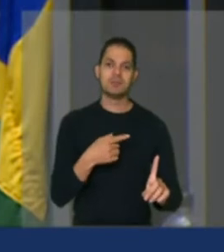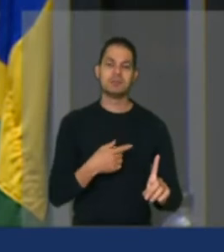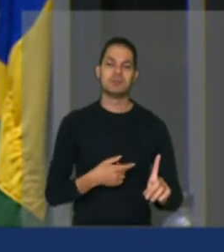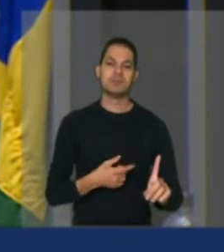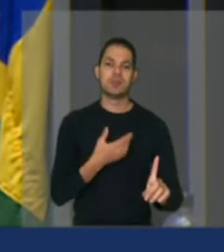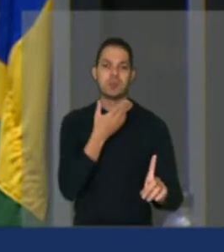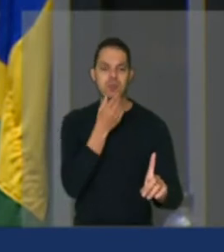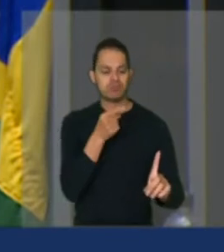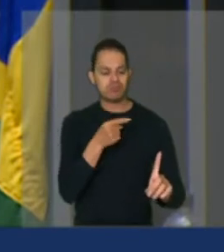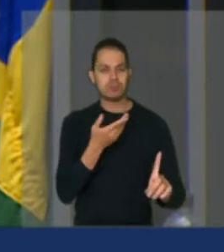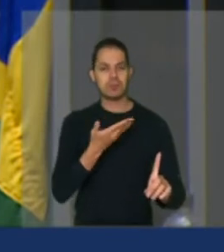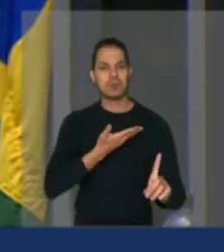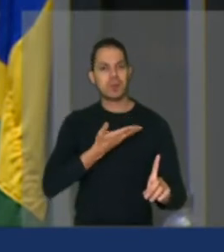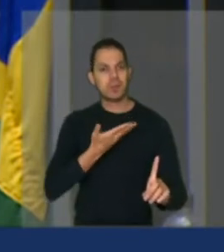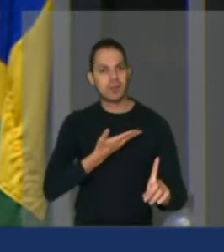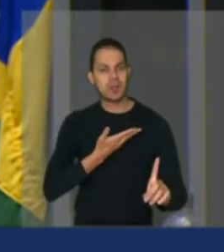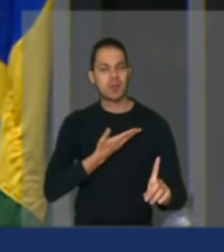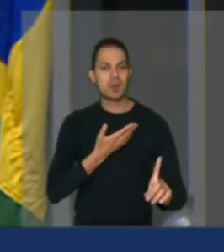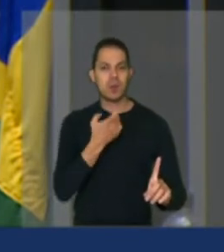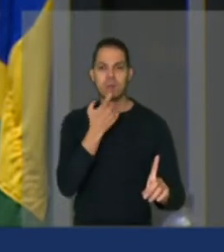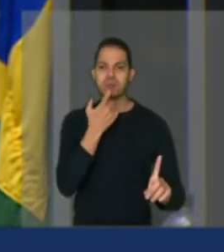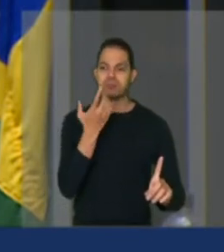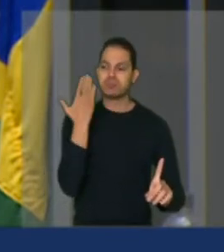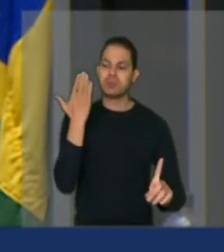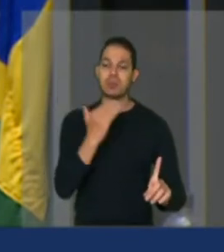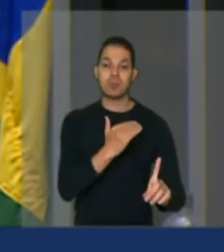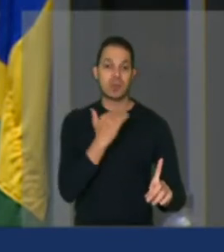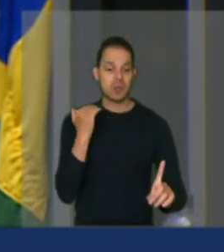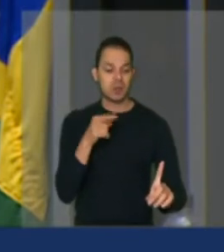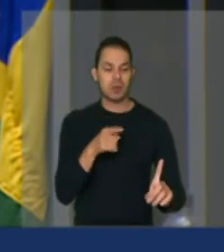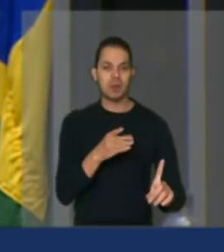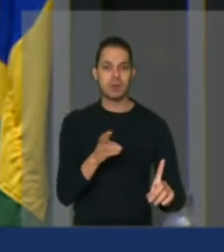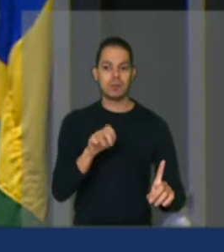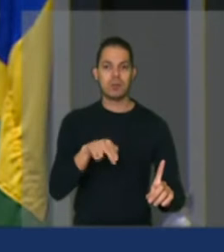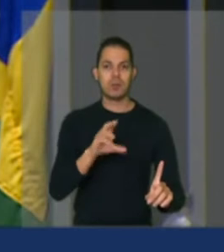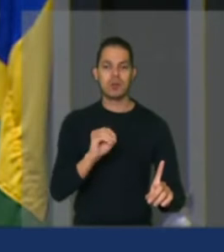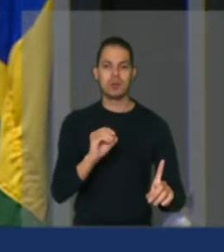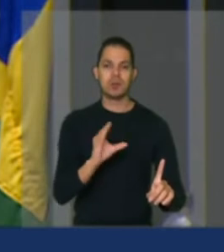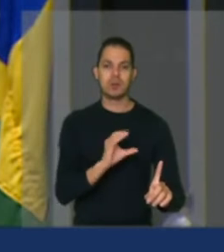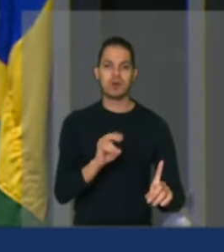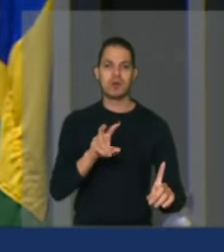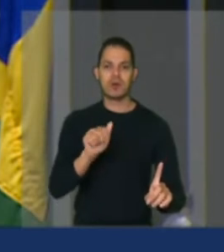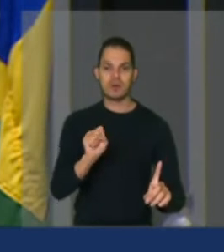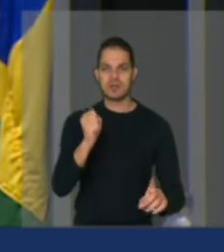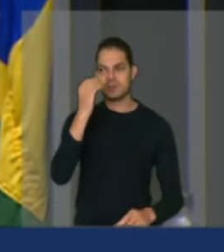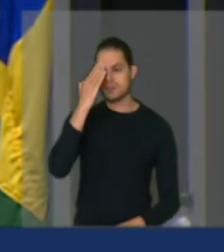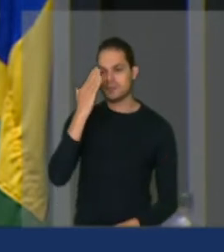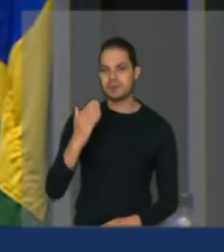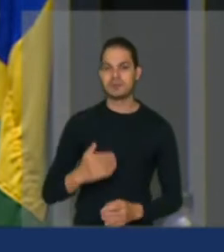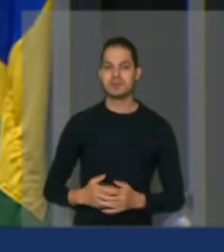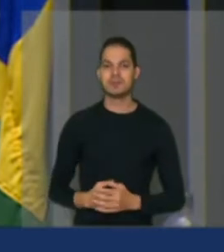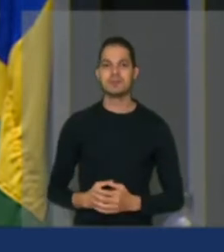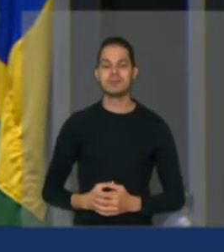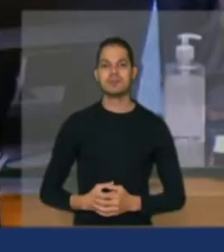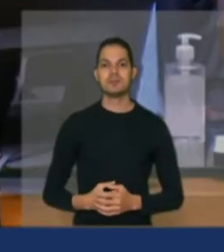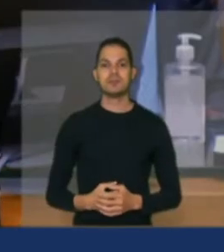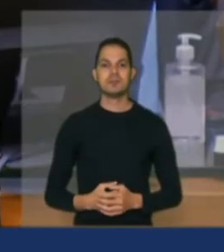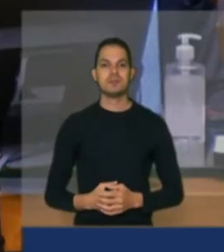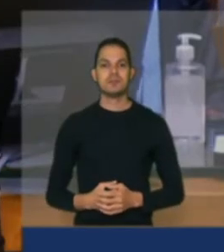NOS DEIXOU RECENTEMENTE BRUNO COVAS. MUITO OBRIGADO. [PRESIDENTE]: OK, DEPUTADO SAMUEL MOREIRA DE